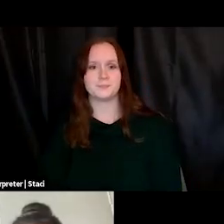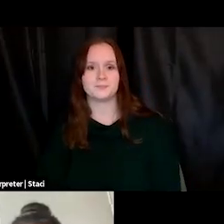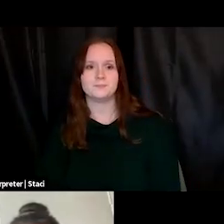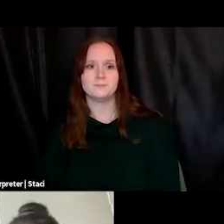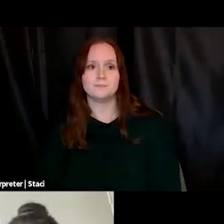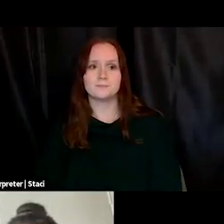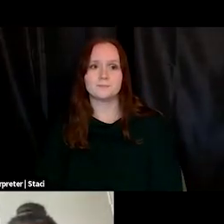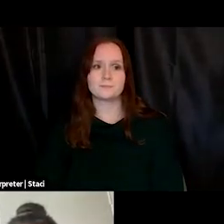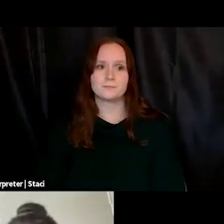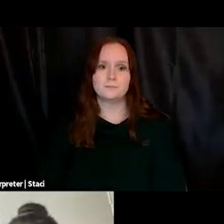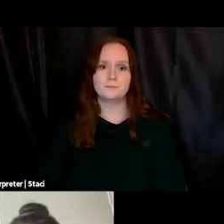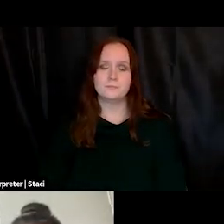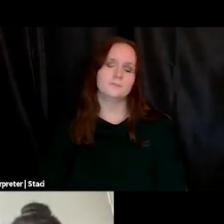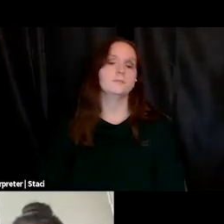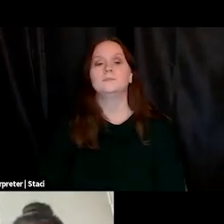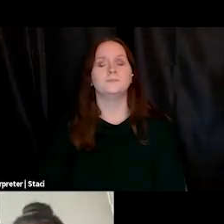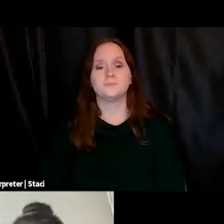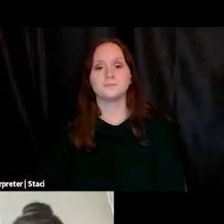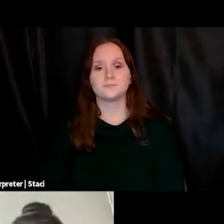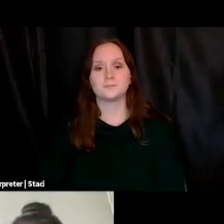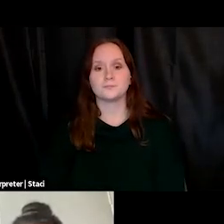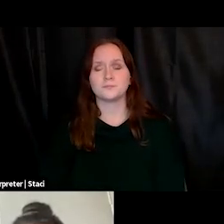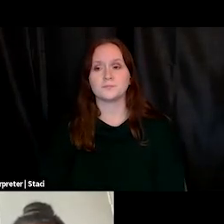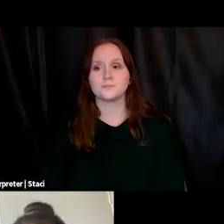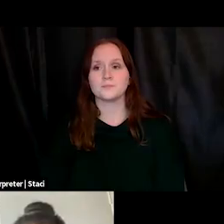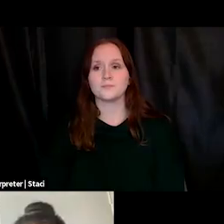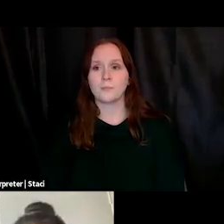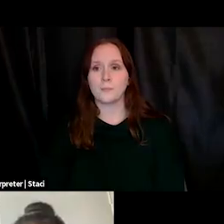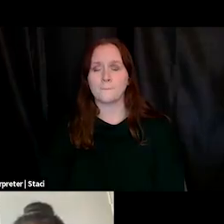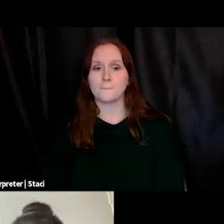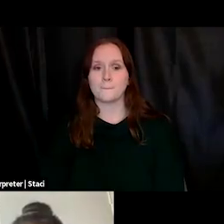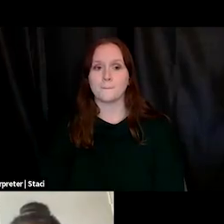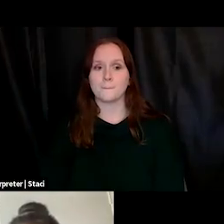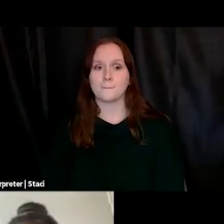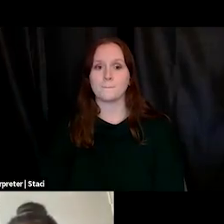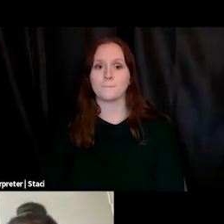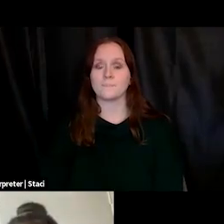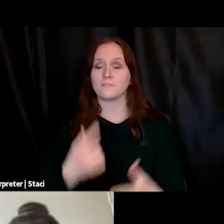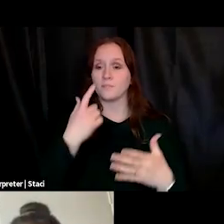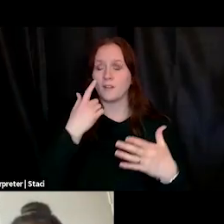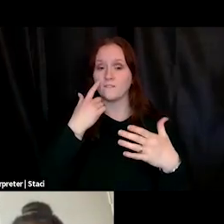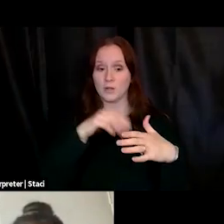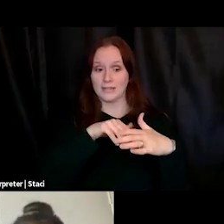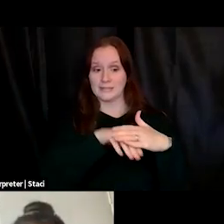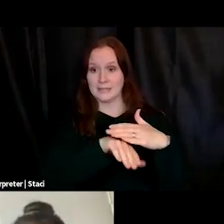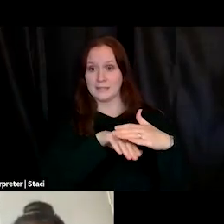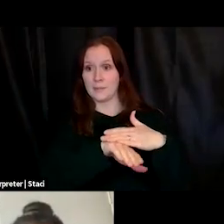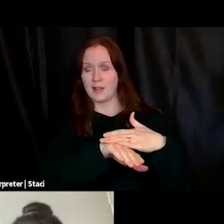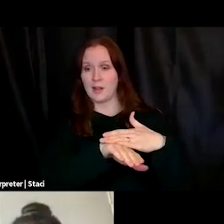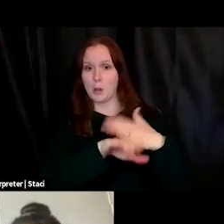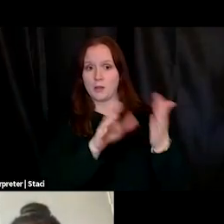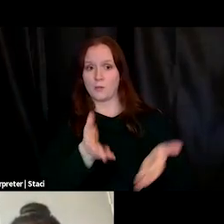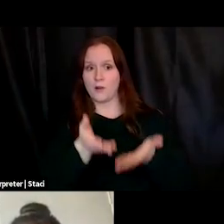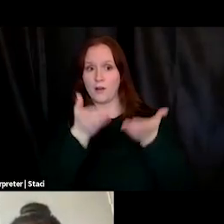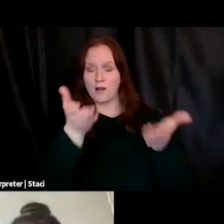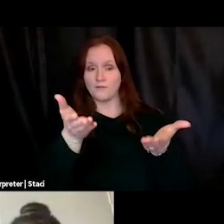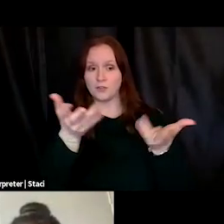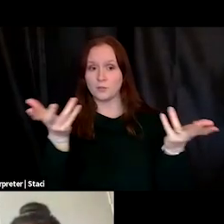Y estamos muy emocionados de poder ofrecer una accesibilidad mejorada para el webinar de hoy.